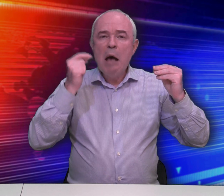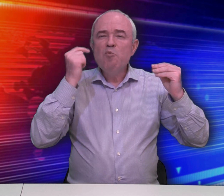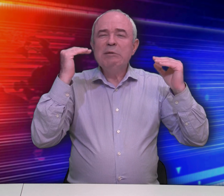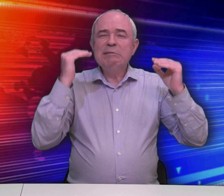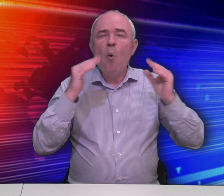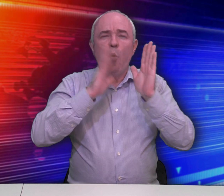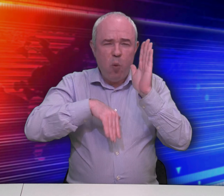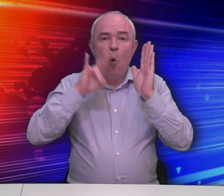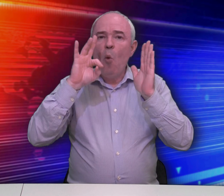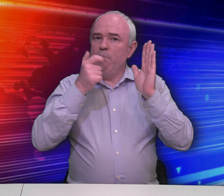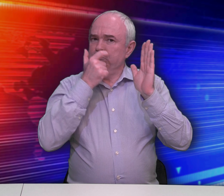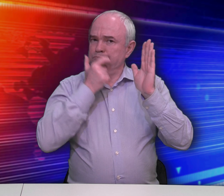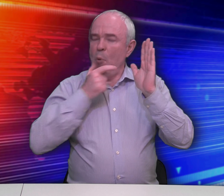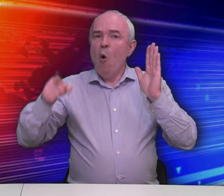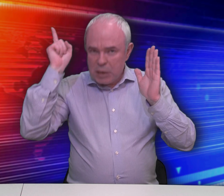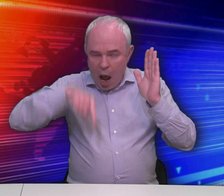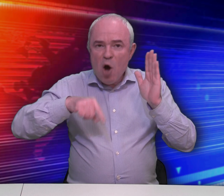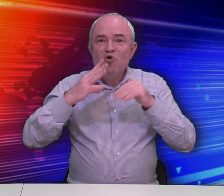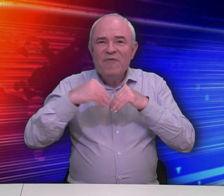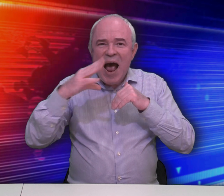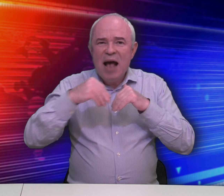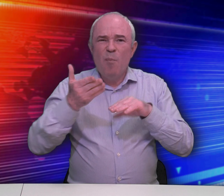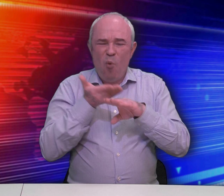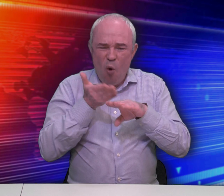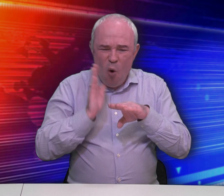Еще Лоу на достойном уровне знал шведский, польский,